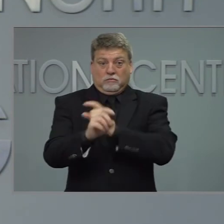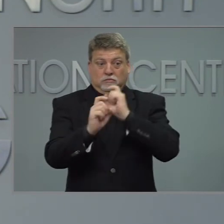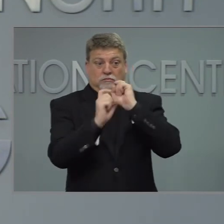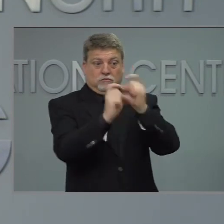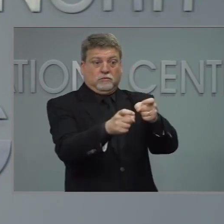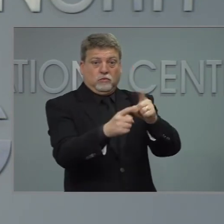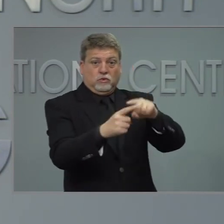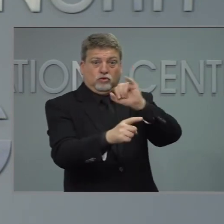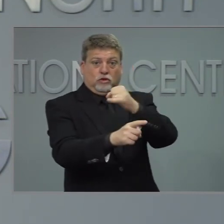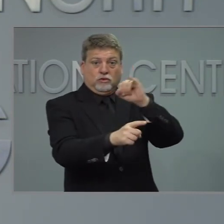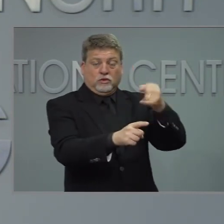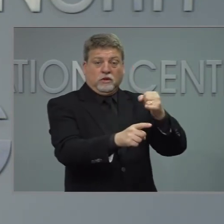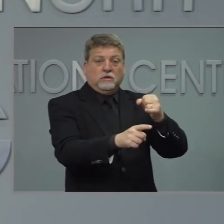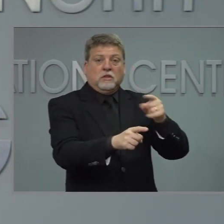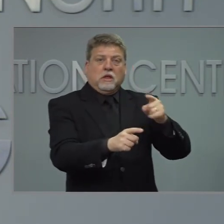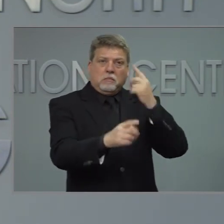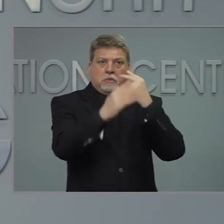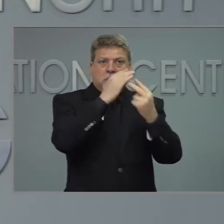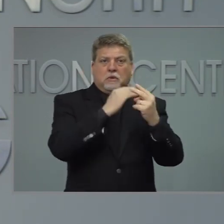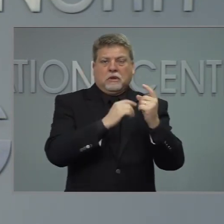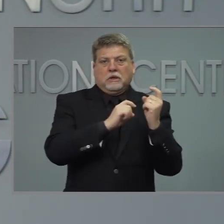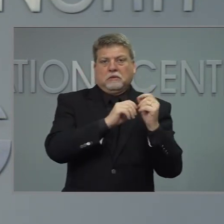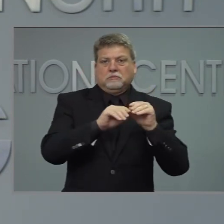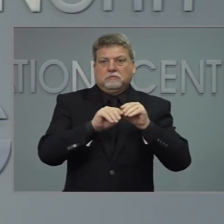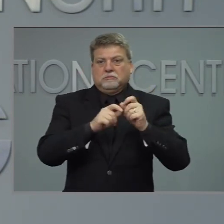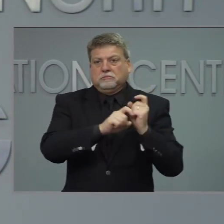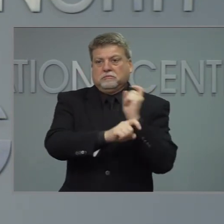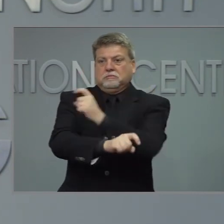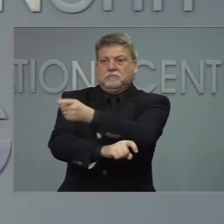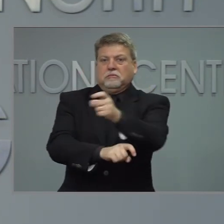Dijeron que ya están la autorización.